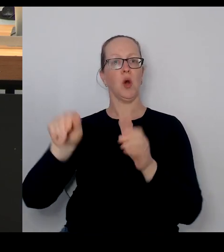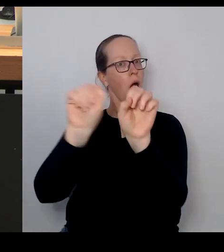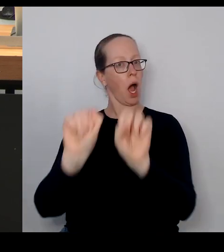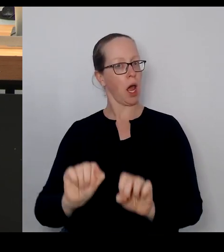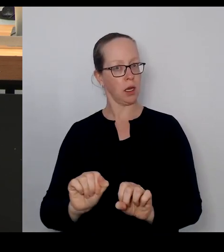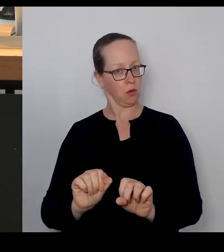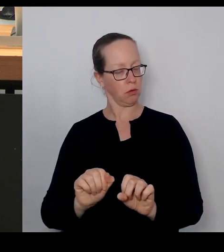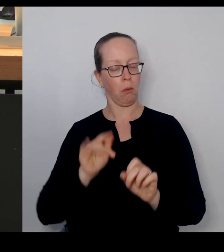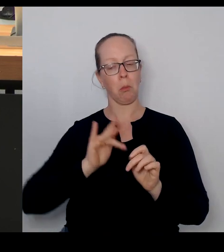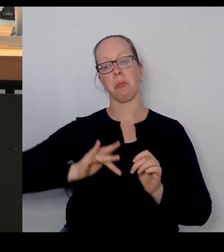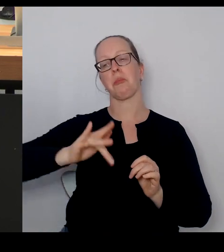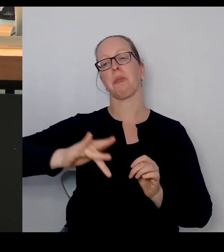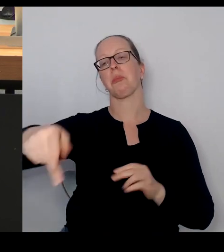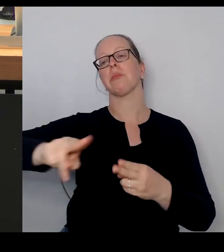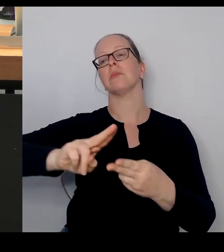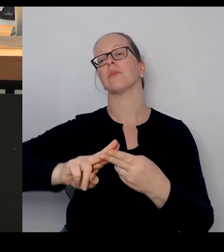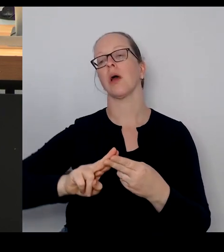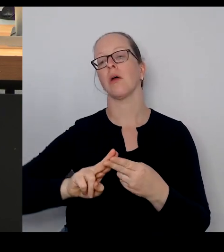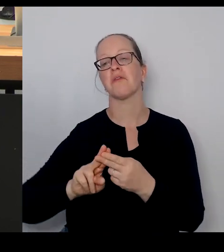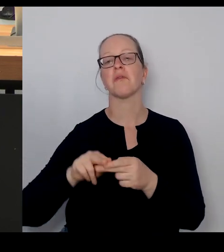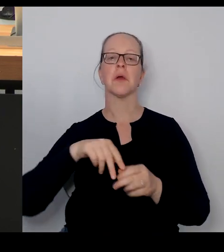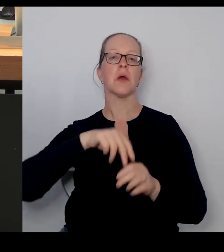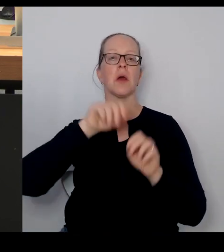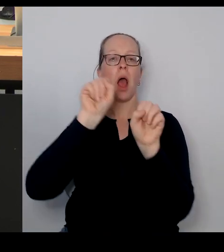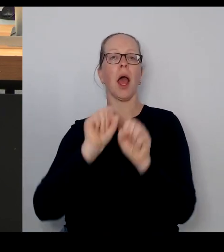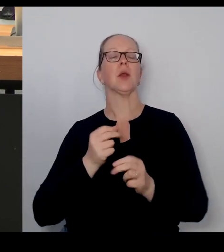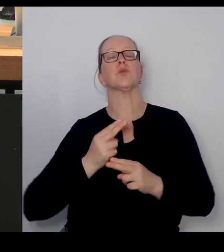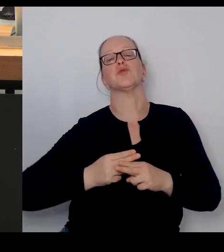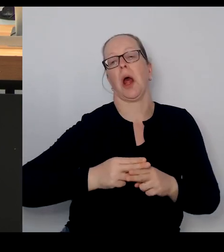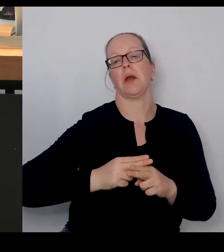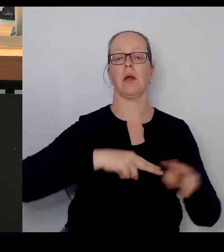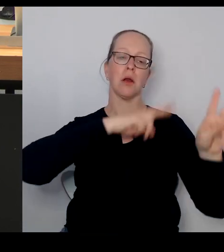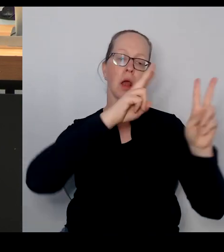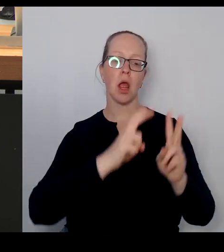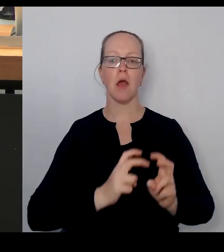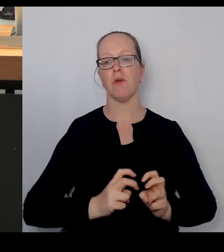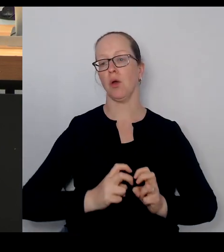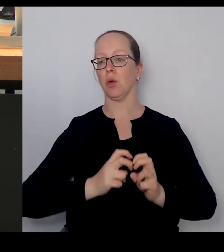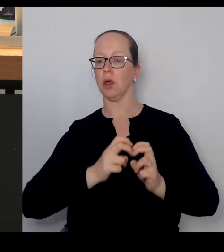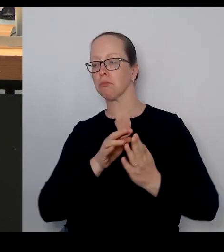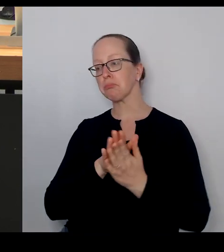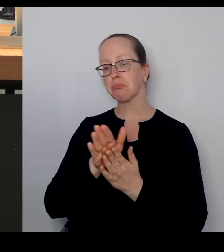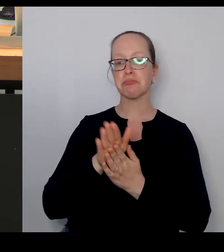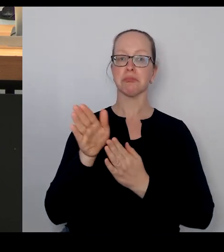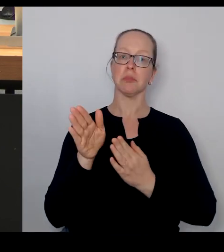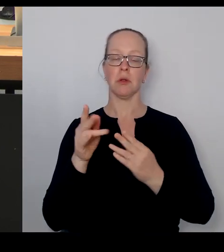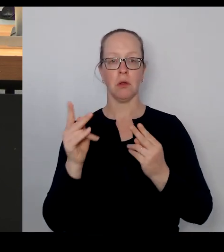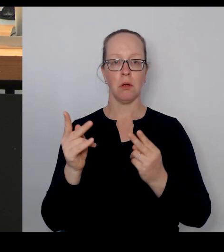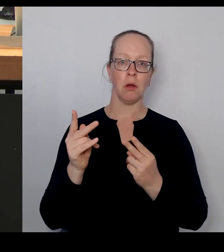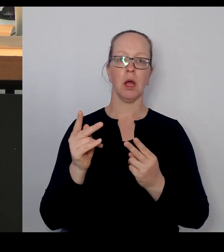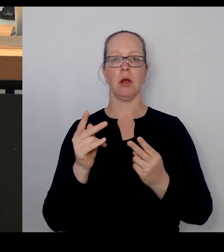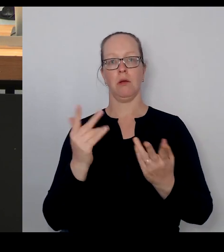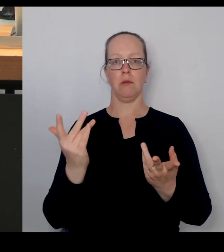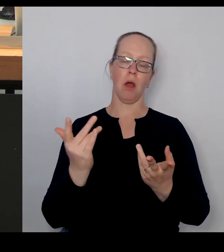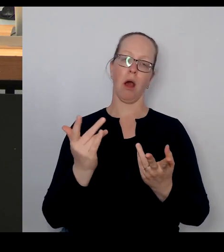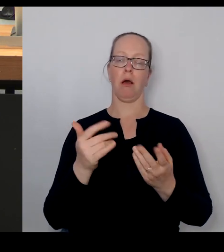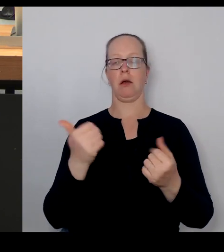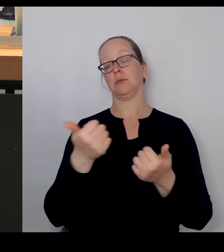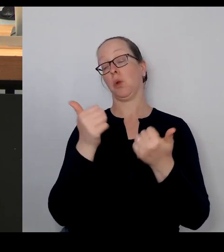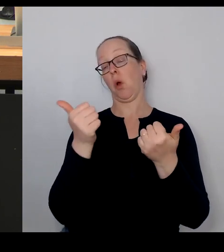Alles hervorragend geeignet, wie an vielen anderen Stellen ein Thema zu verschleppen, über das sich dieser Senat nicht einig ist.